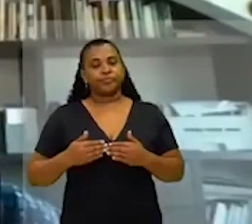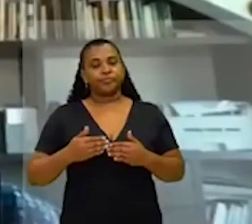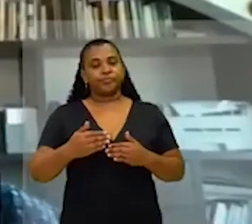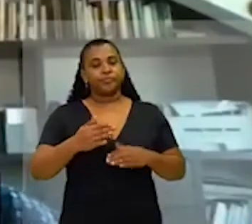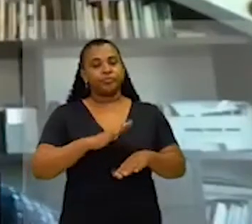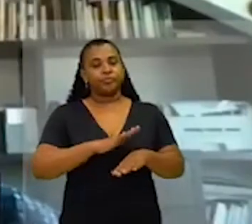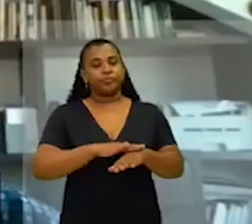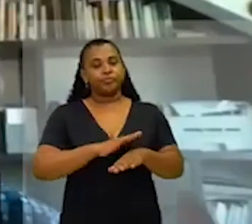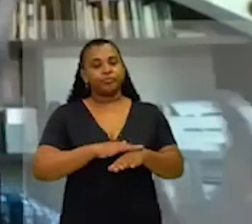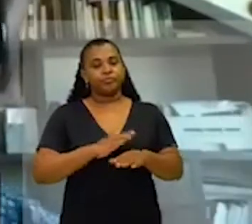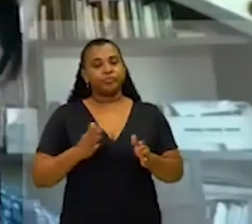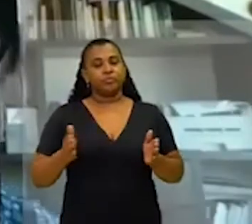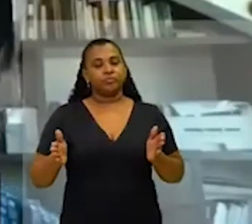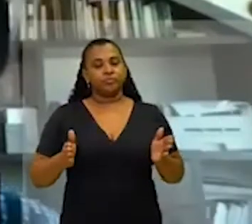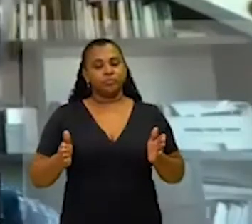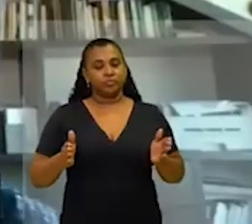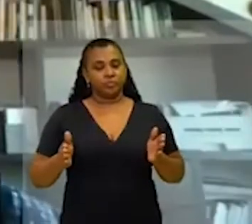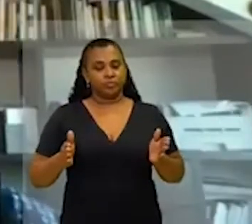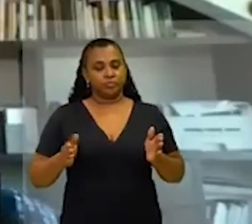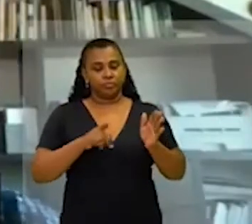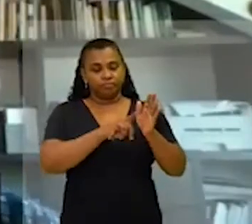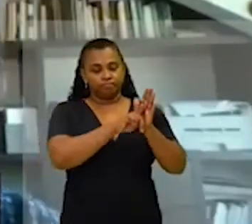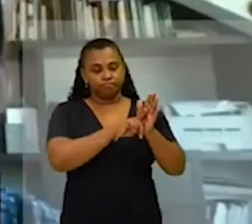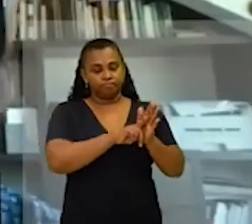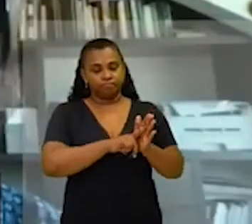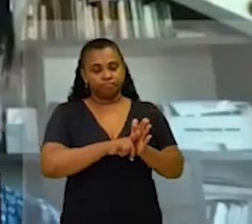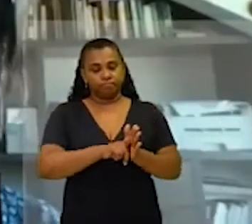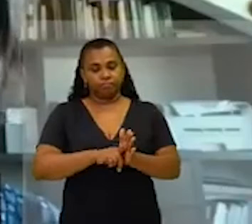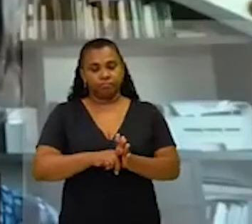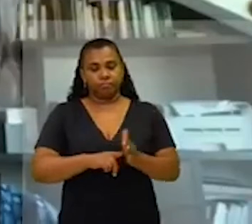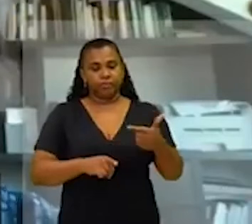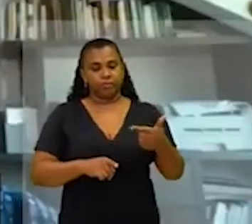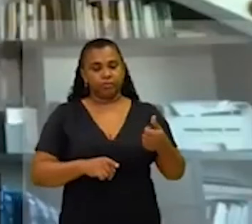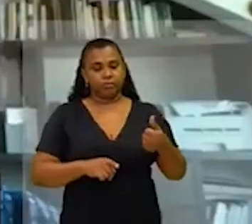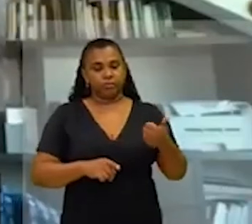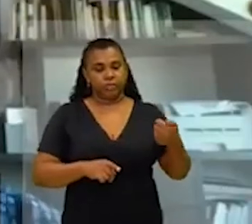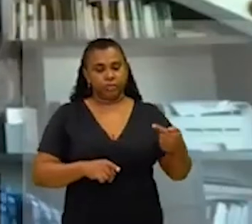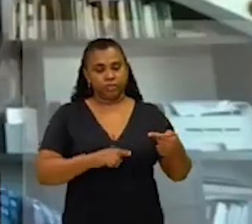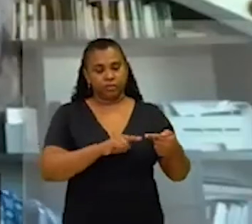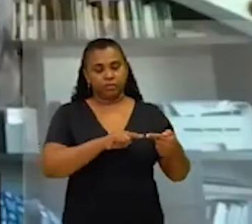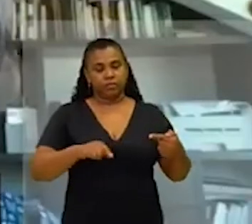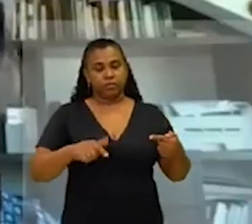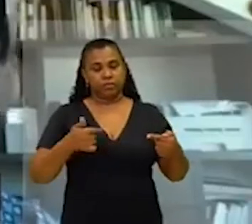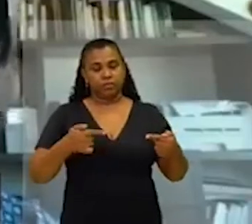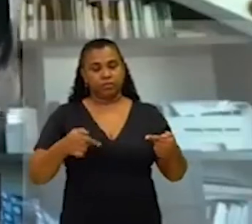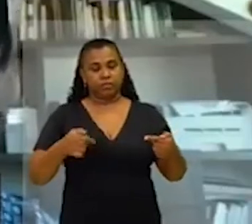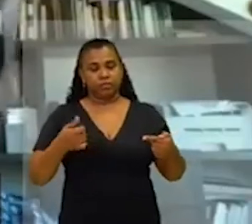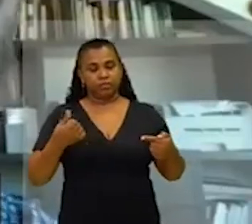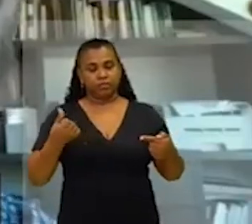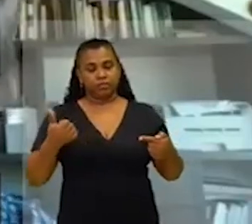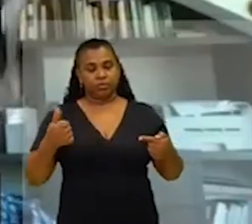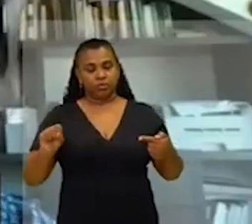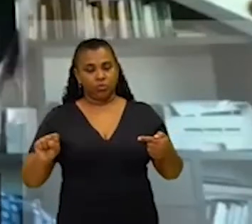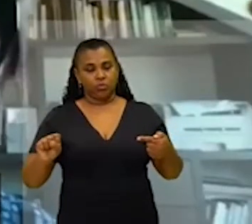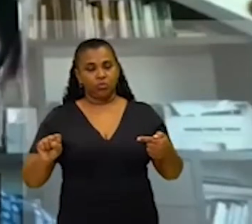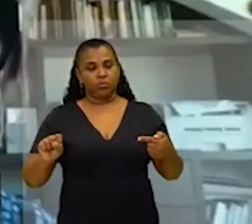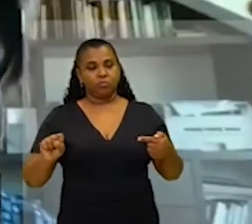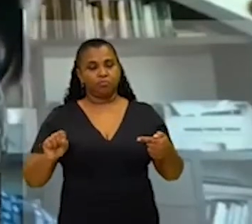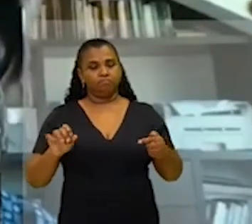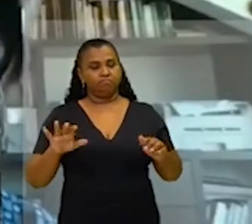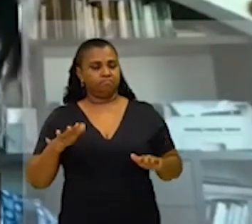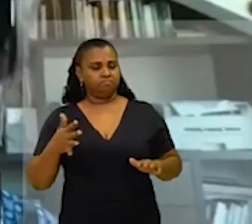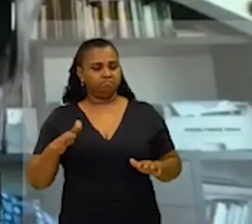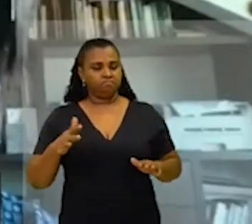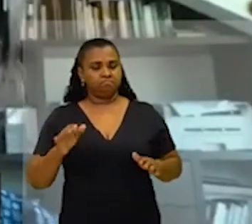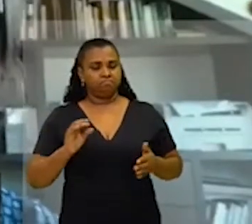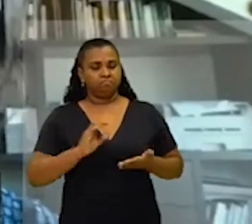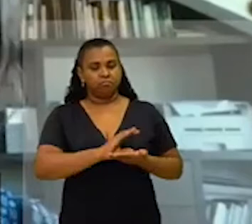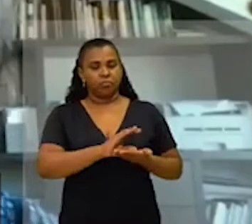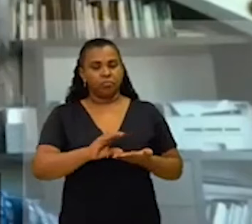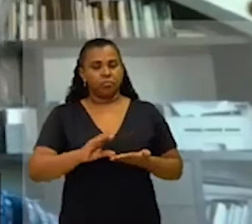o valor médio desse tipo de recurso para 84 por cento a tendência de aumento ao longo do período